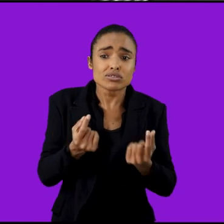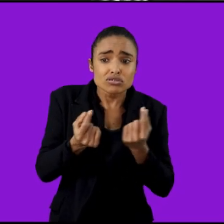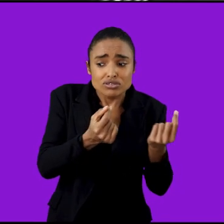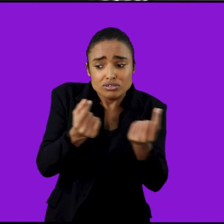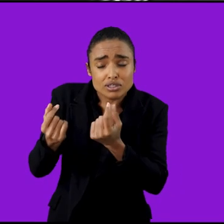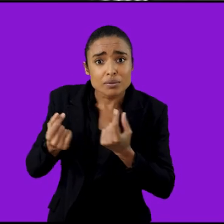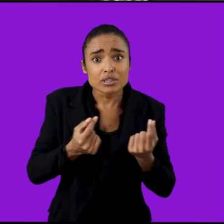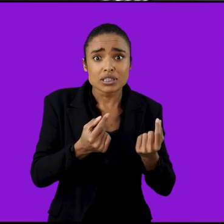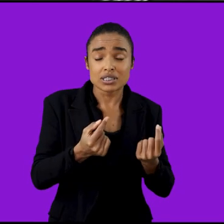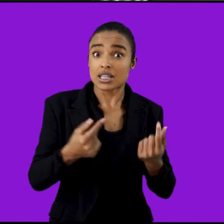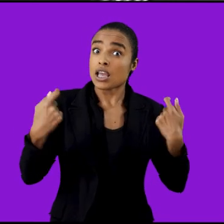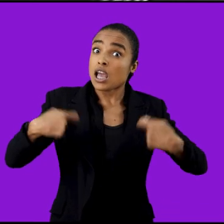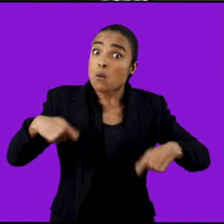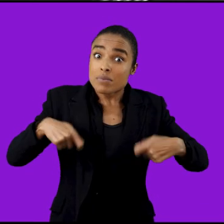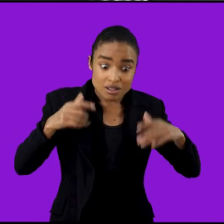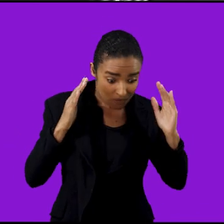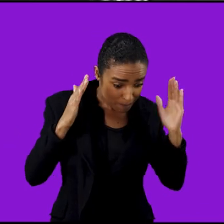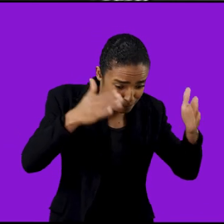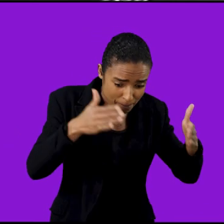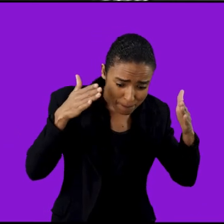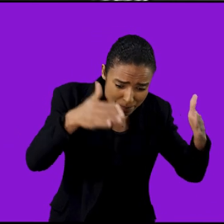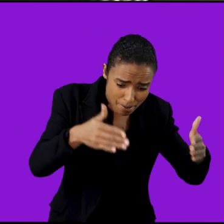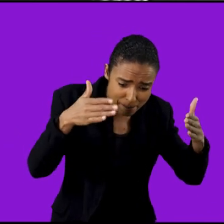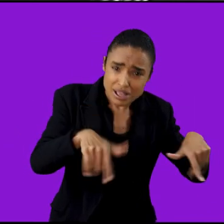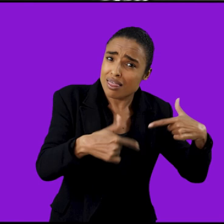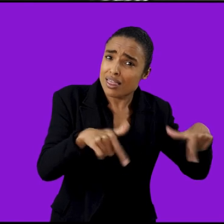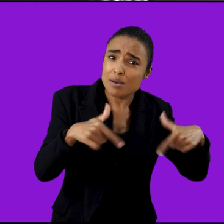eu não ia. E assim, a feira me demandava eu ficar exclusivamente pra ela. Pegava uns